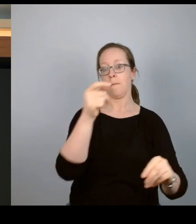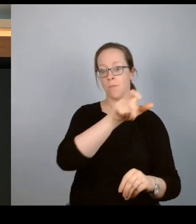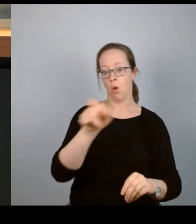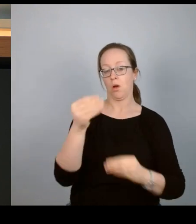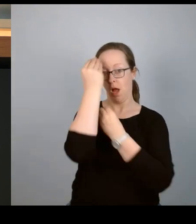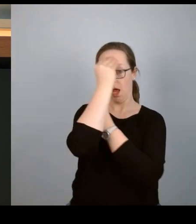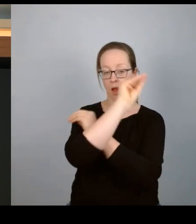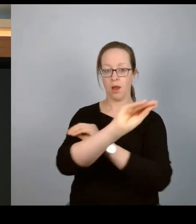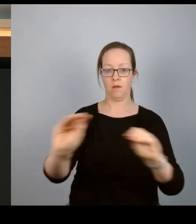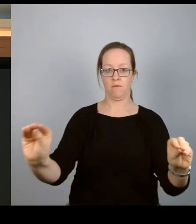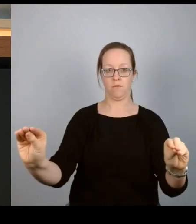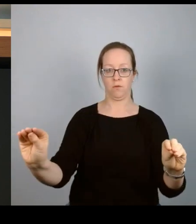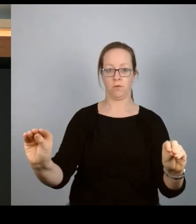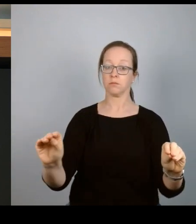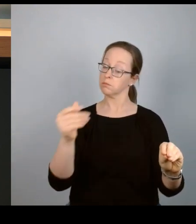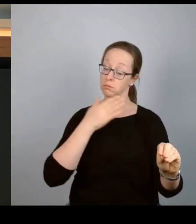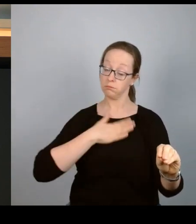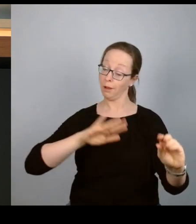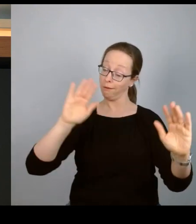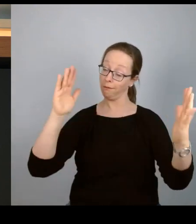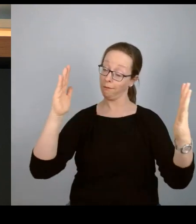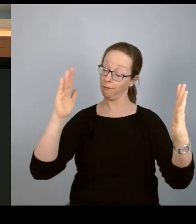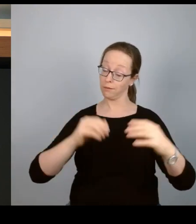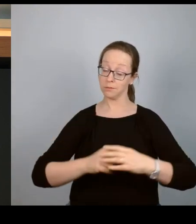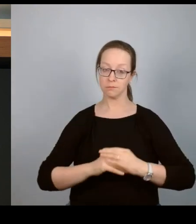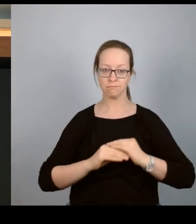Transparenz kann nicht länger warten. (Beifall)